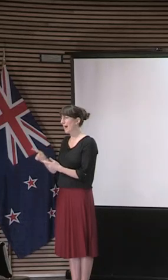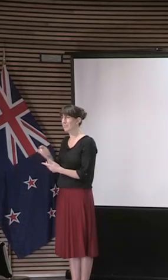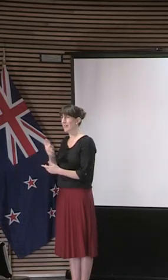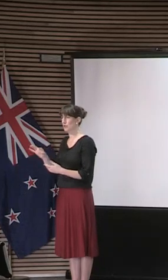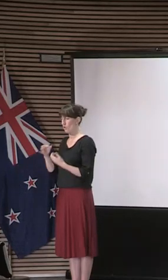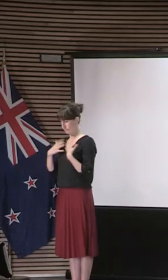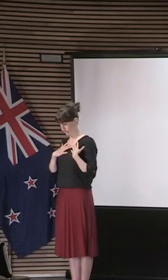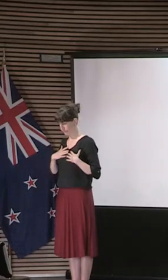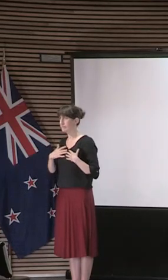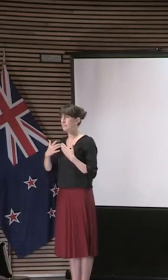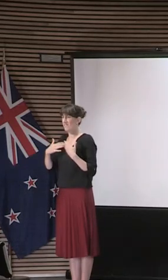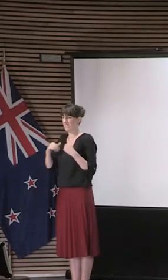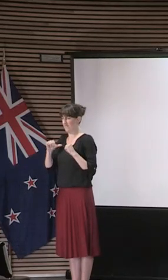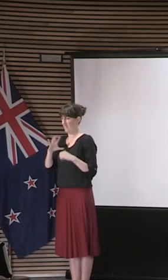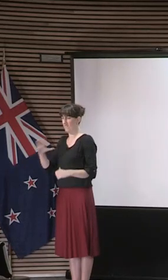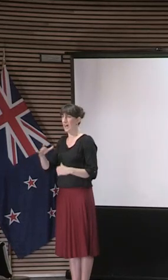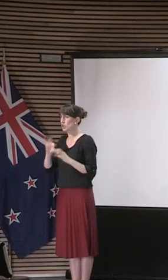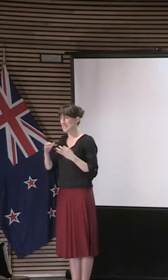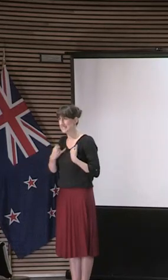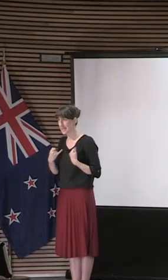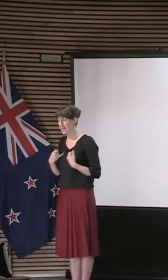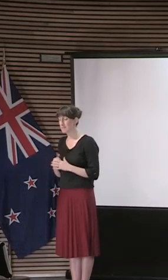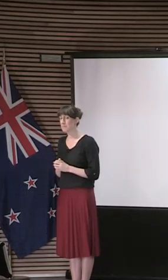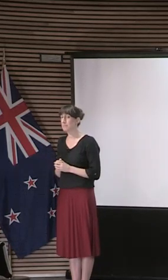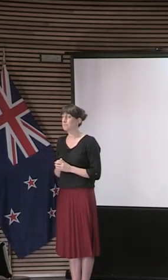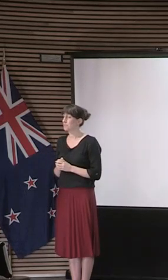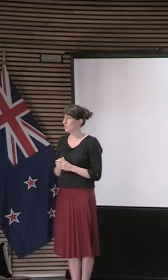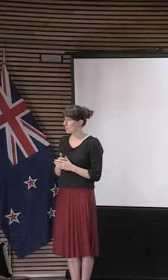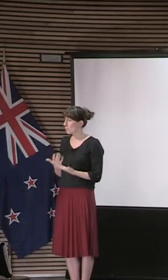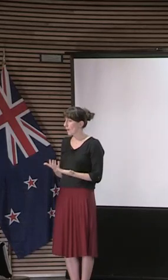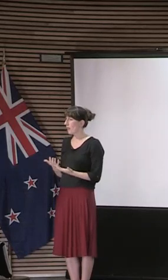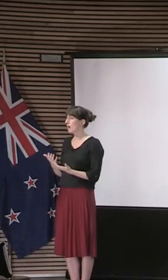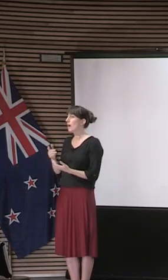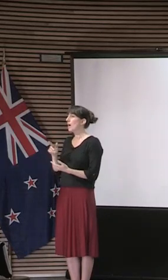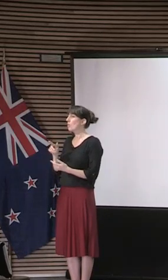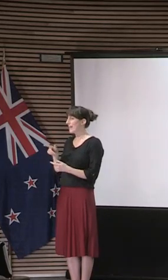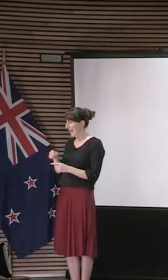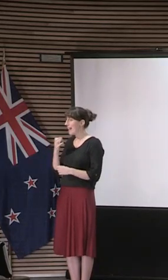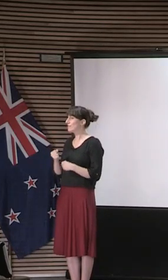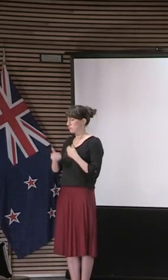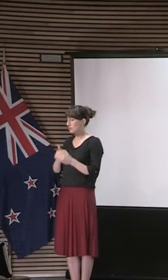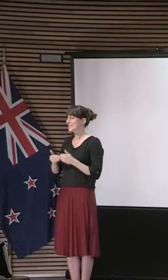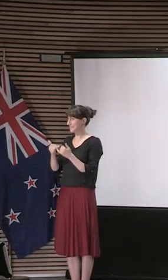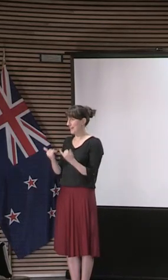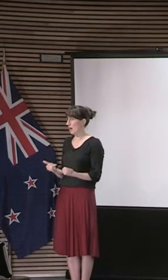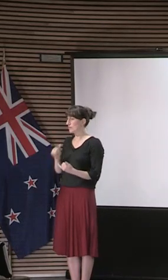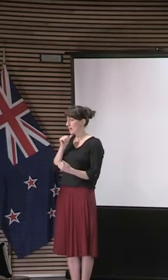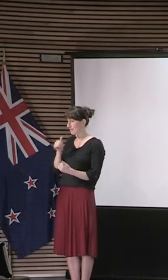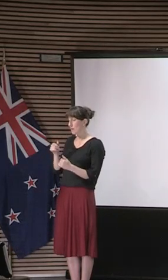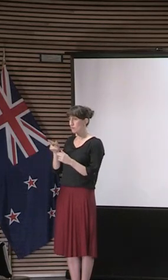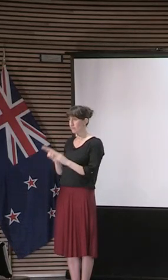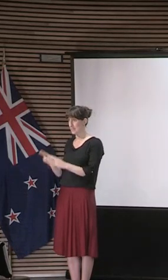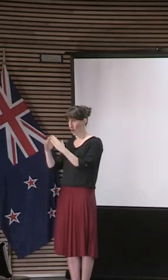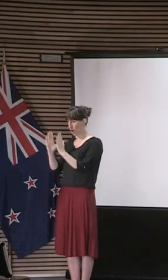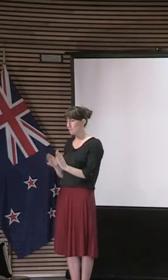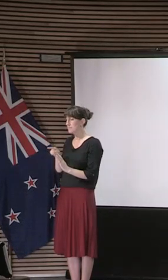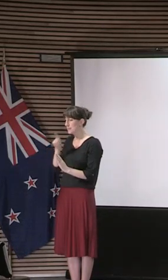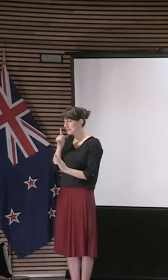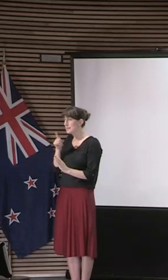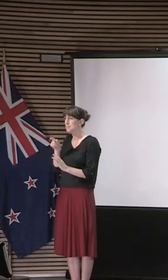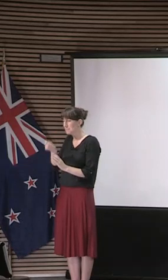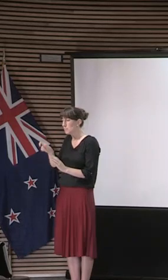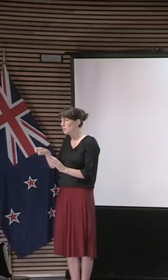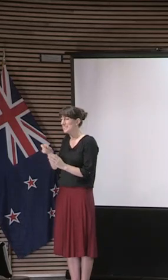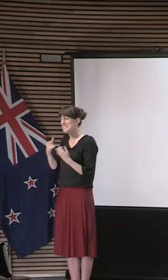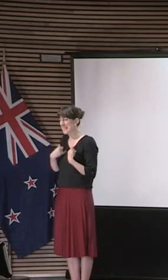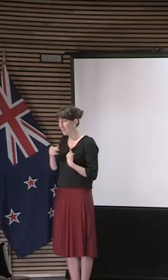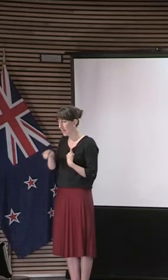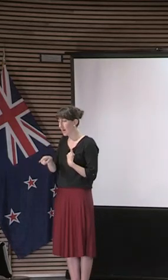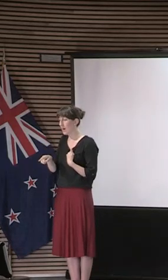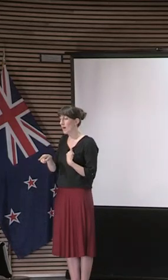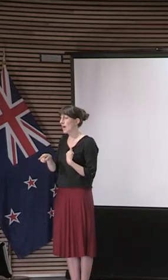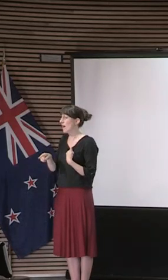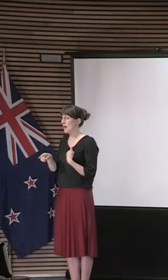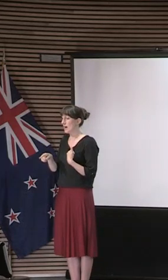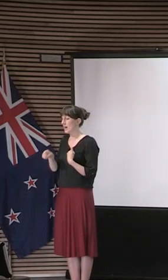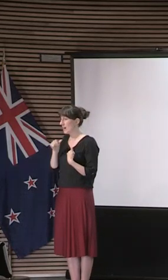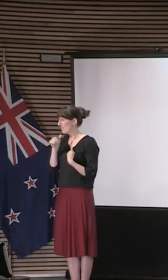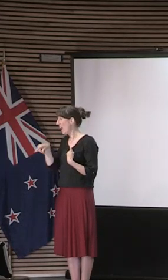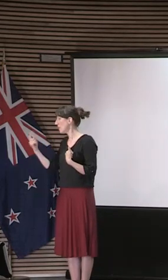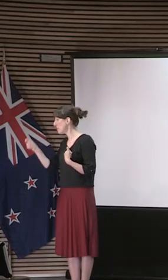etahi o nga kaimahi e rua mai i